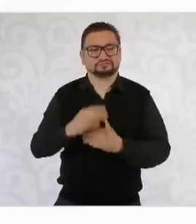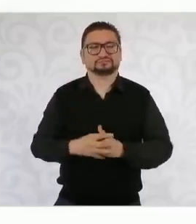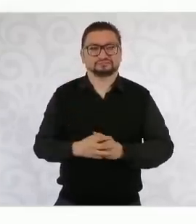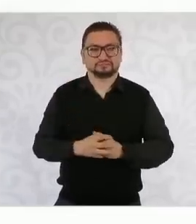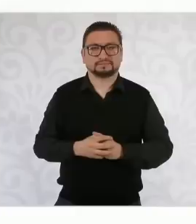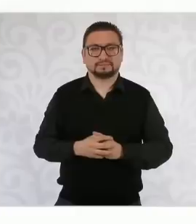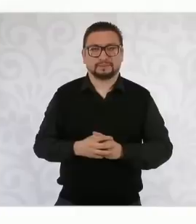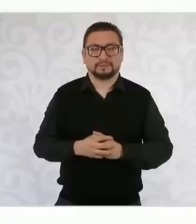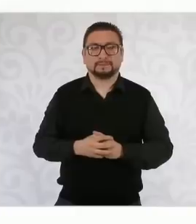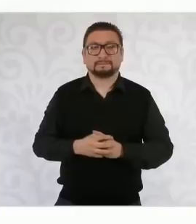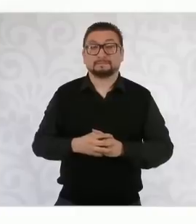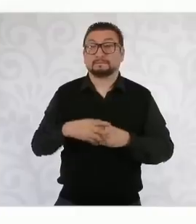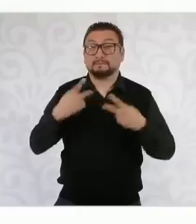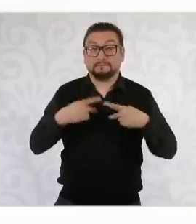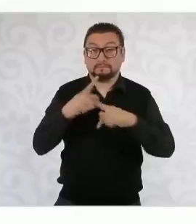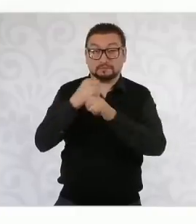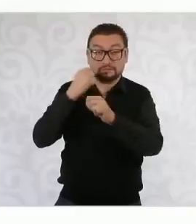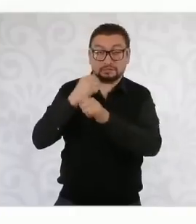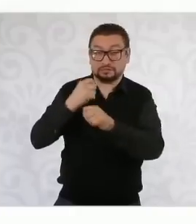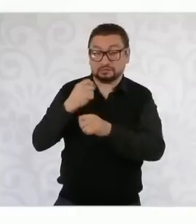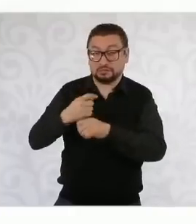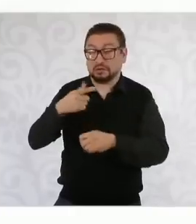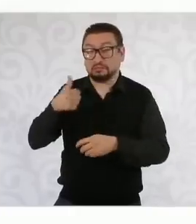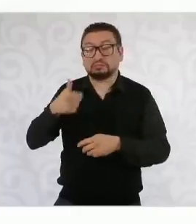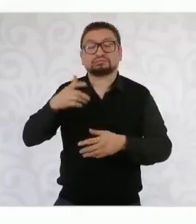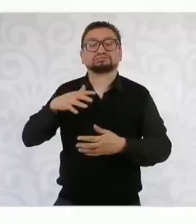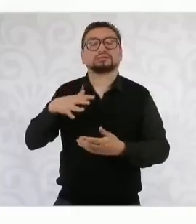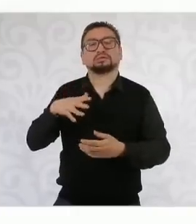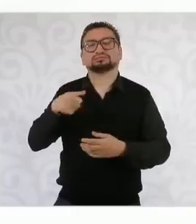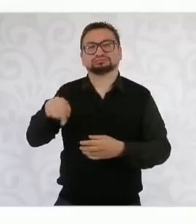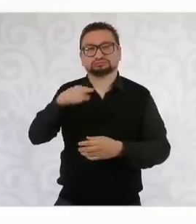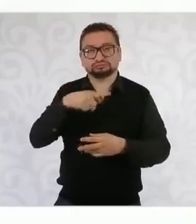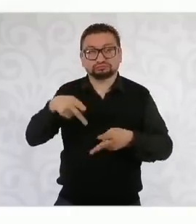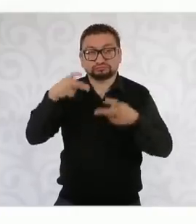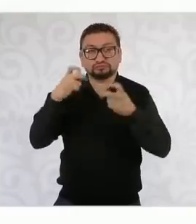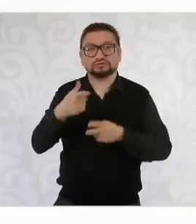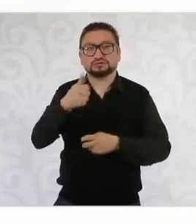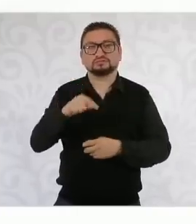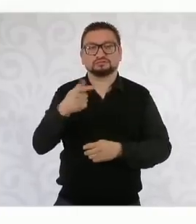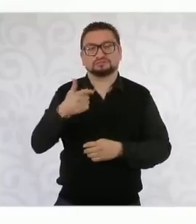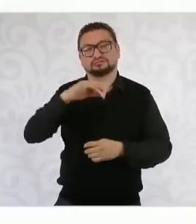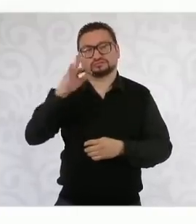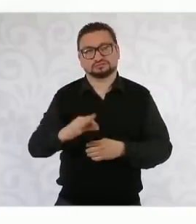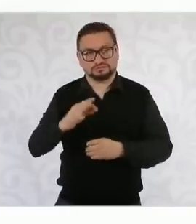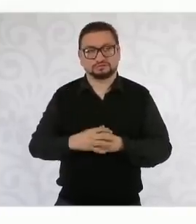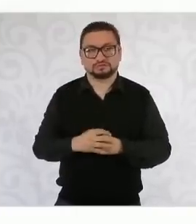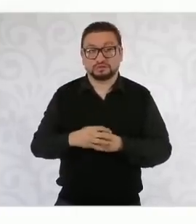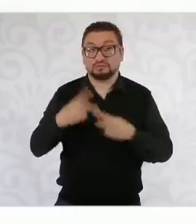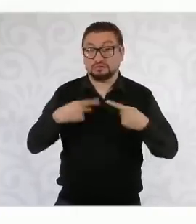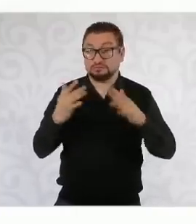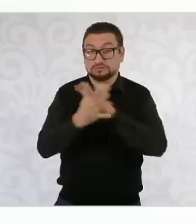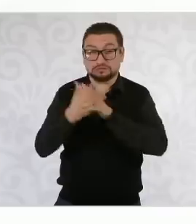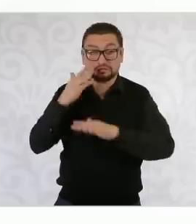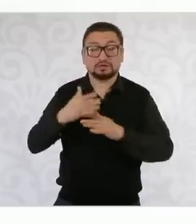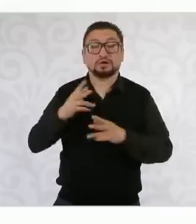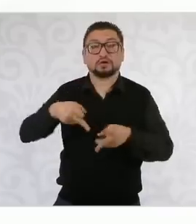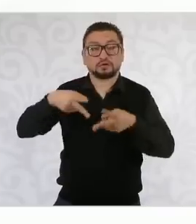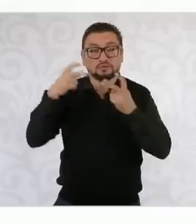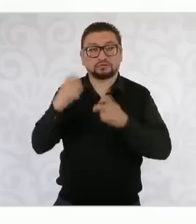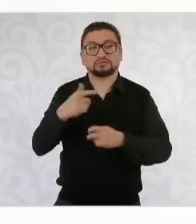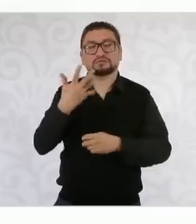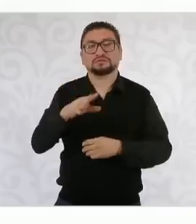robo a transportista con violencia -6.5 por robo a transeunte con violencia - 10.6 por